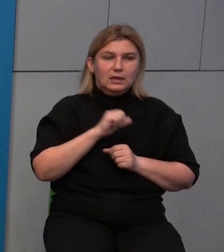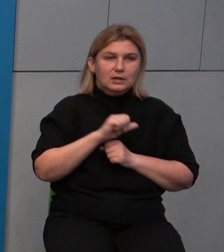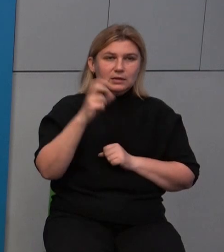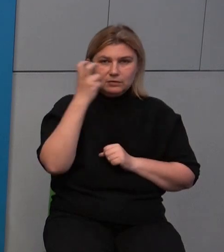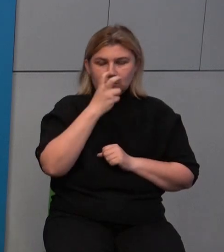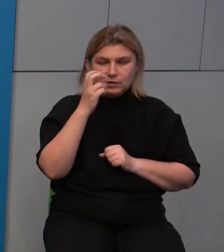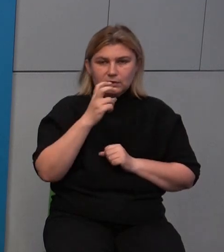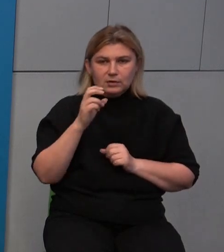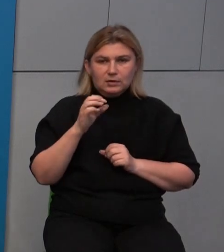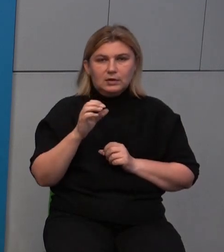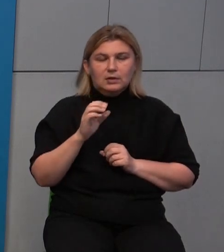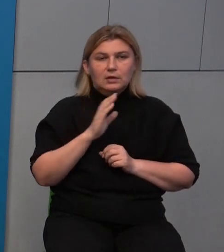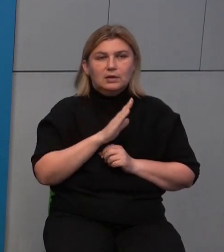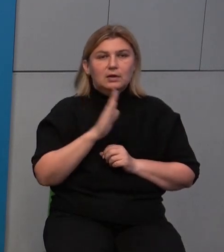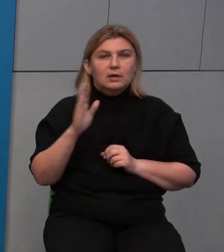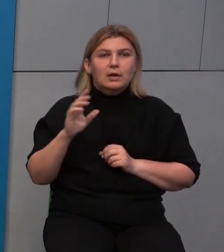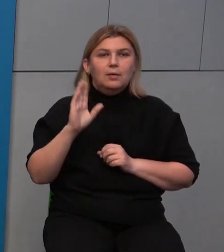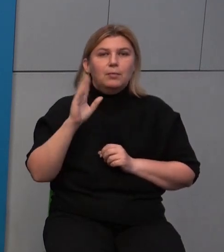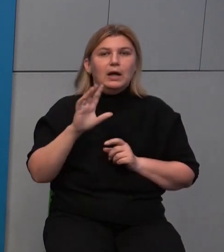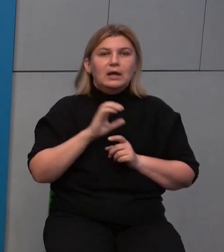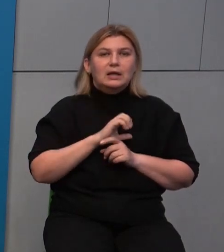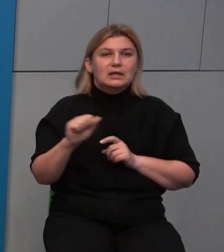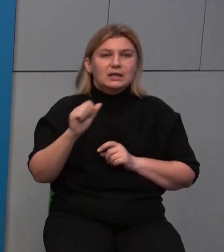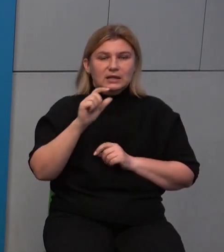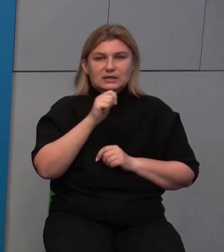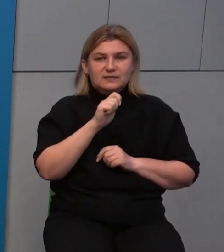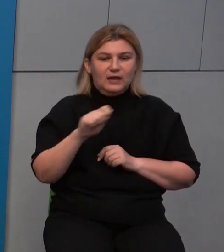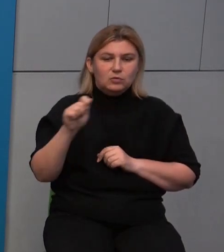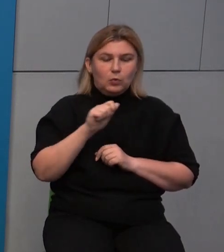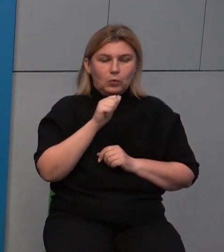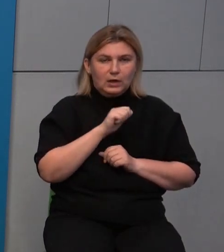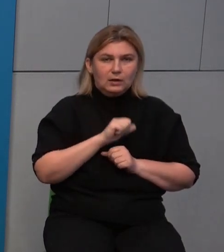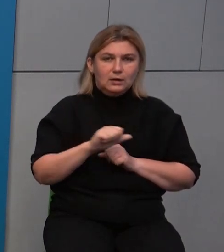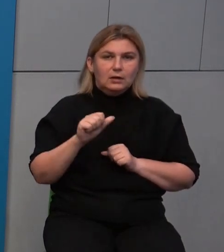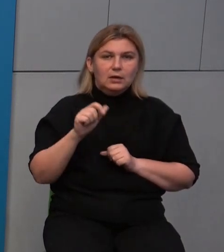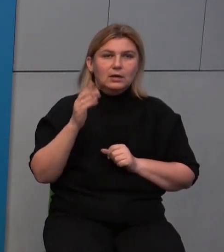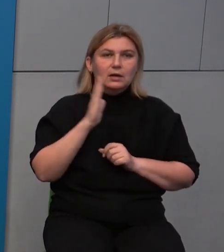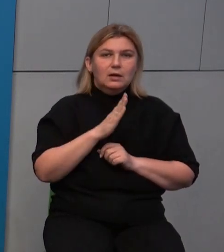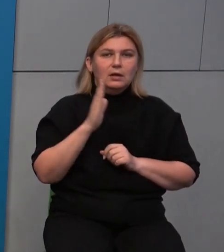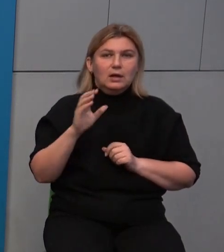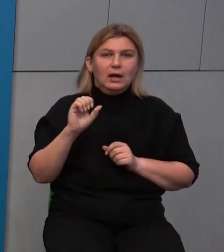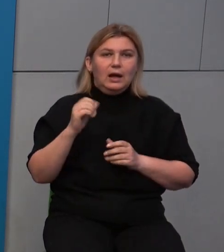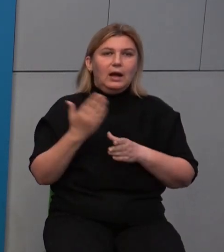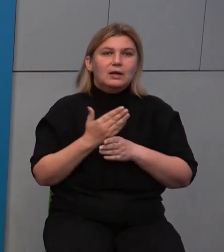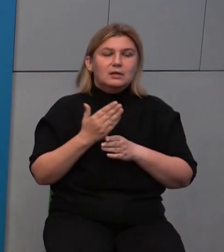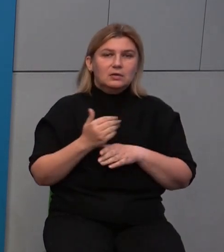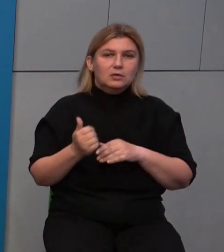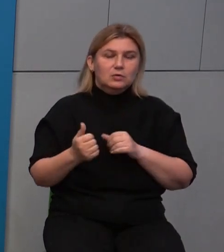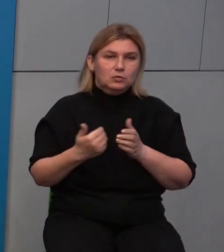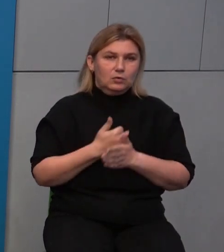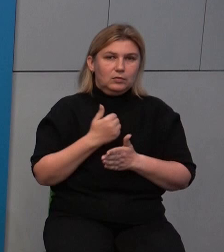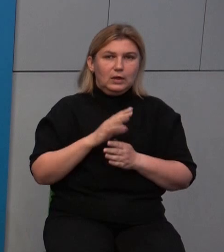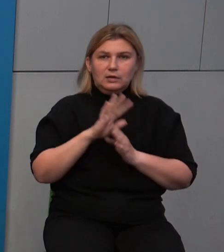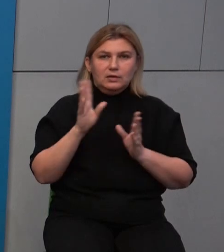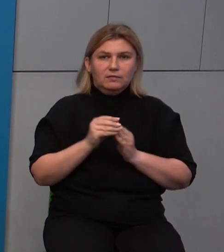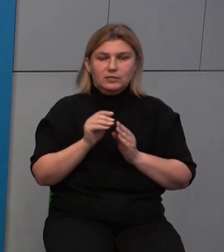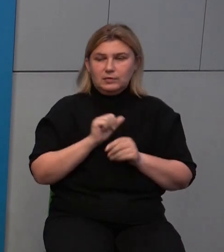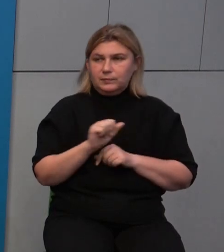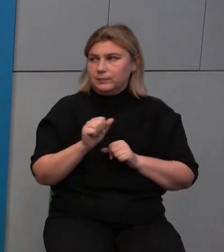Później są akta cenzury i tutaj to jest w Archiwum Akt Nowych, ale też nie wszystkie się zachowały.